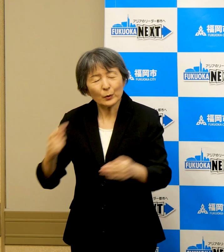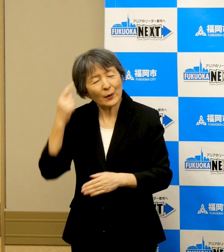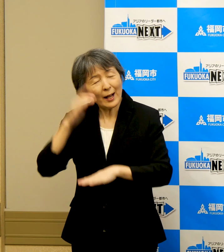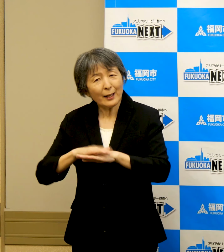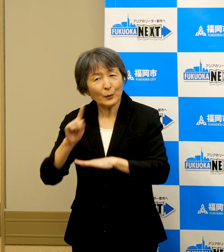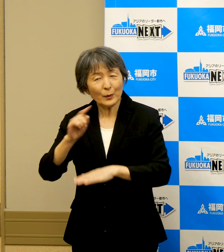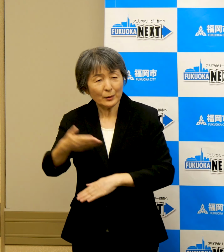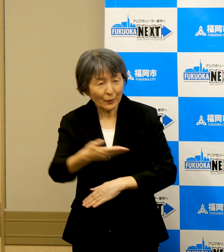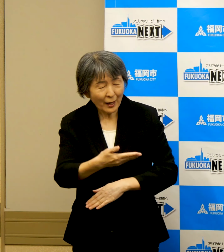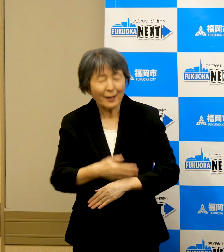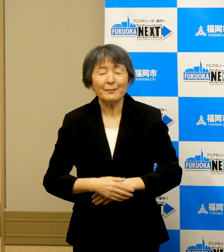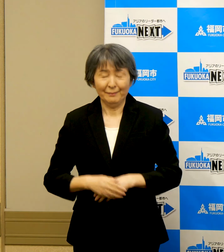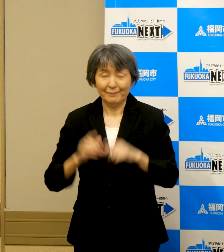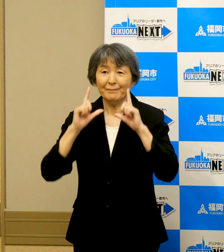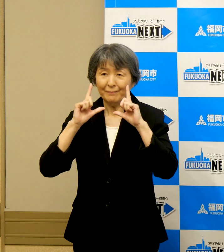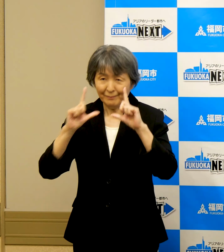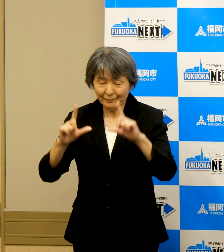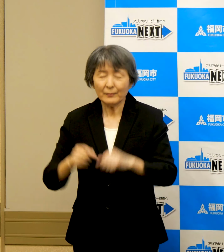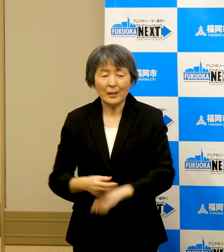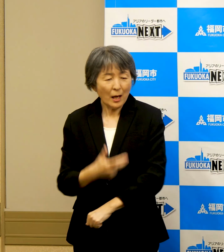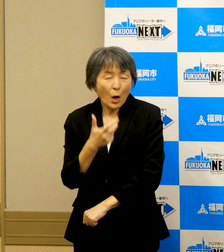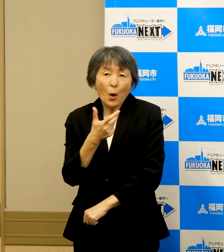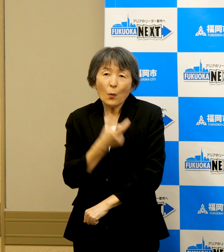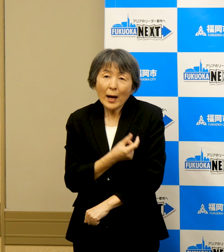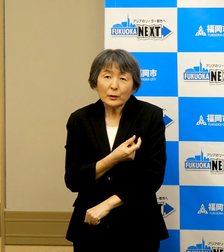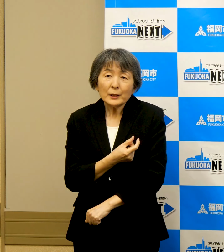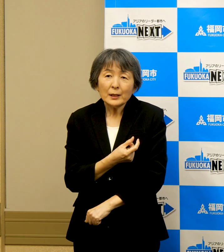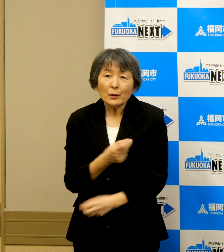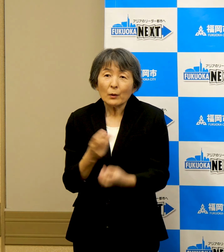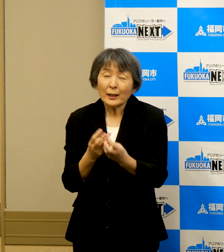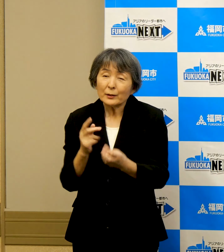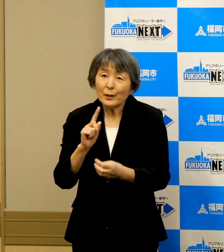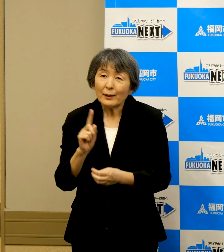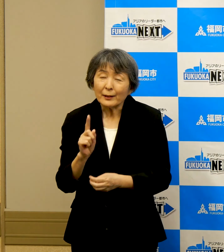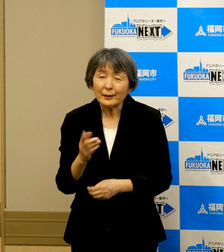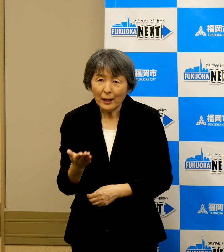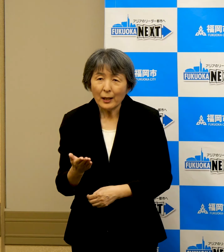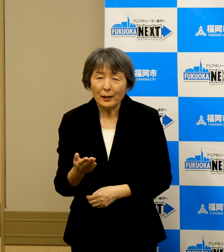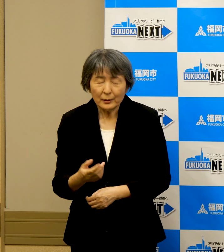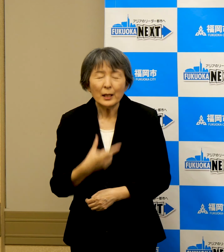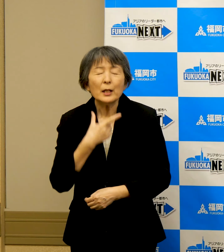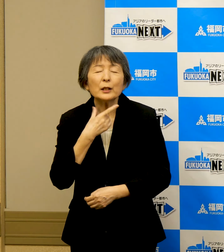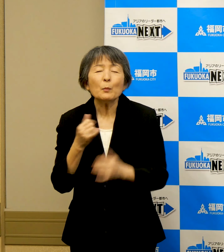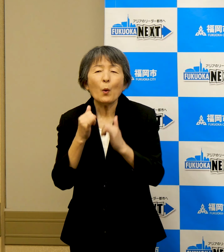(市長)そういう場合ワクチンの数ではなくって (記者)すみません 接種希望者が予約なしで来て